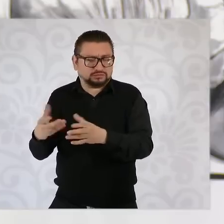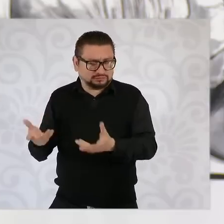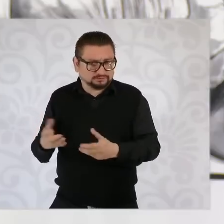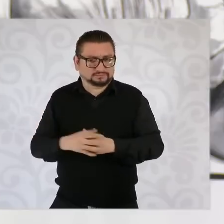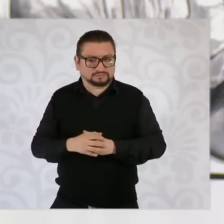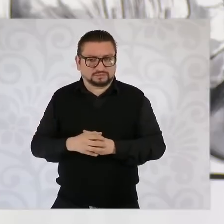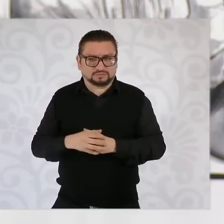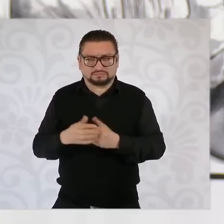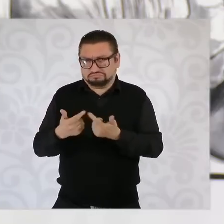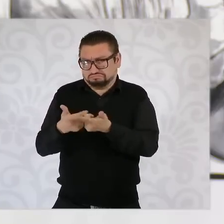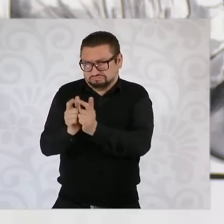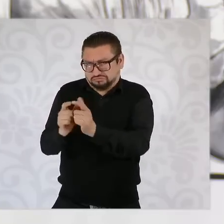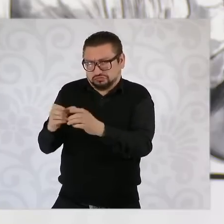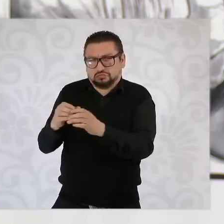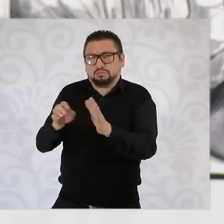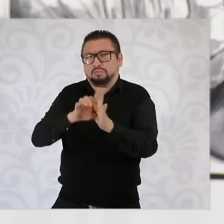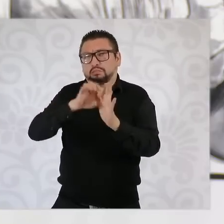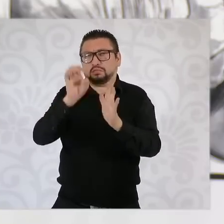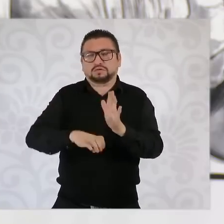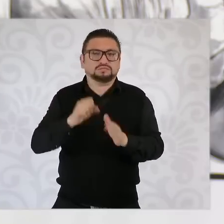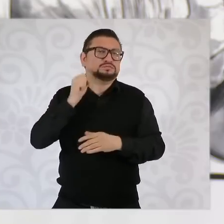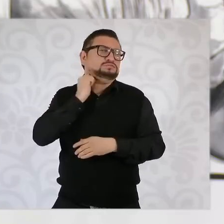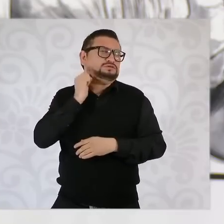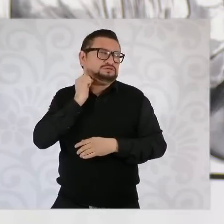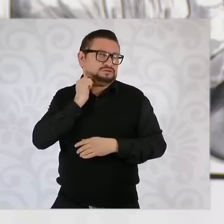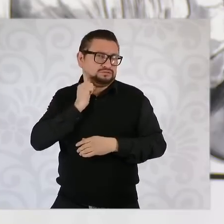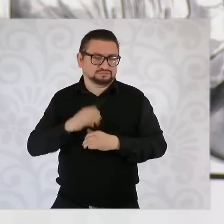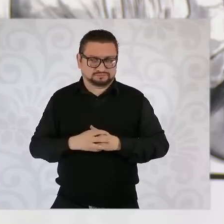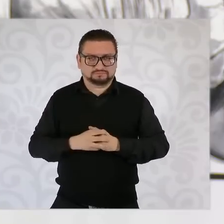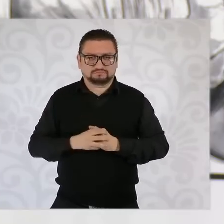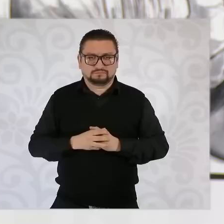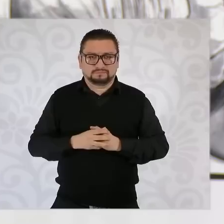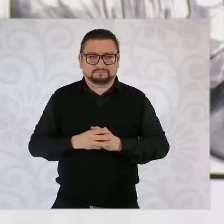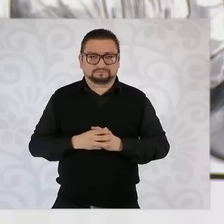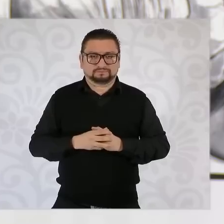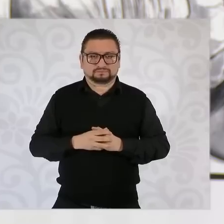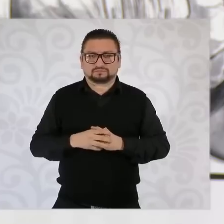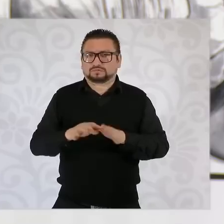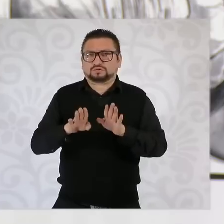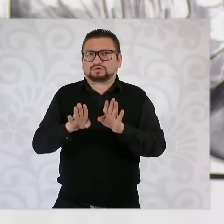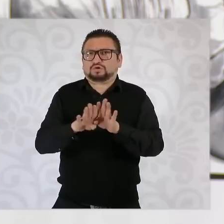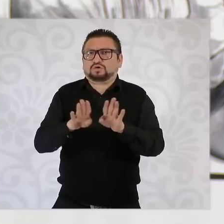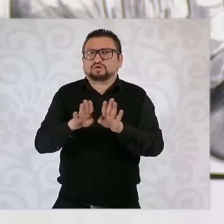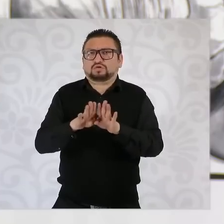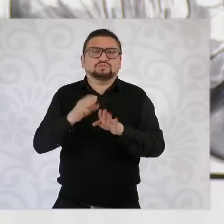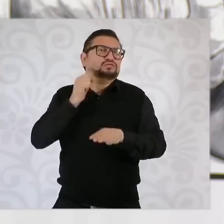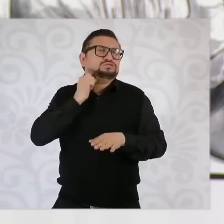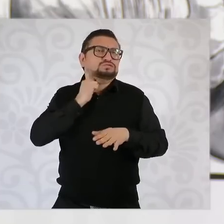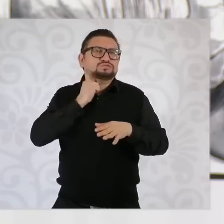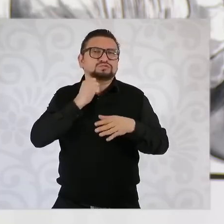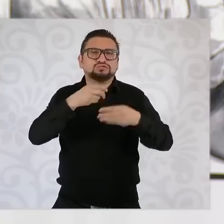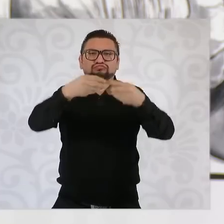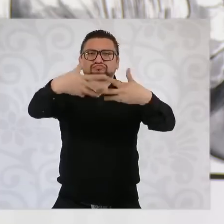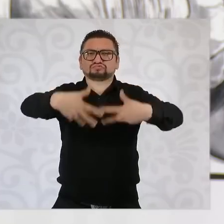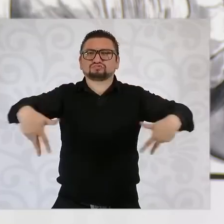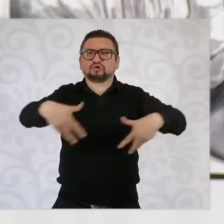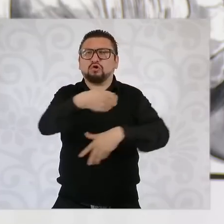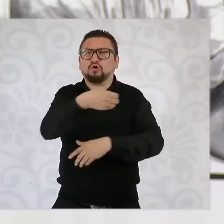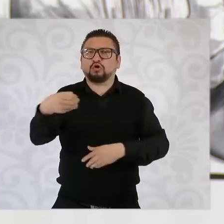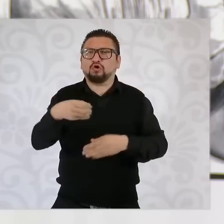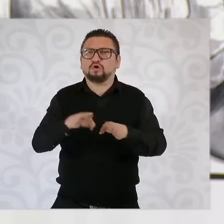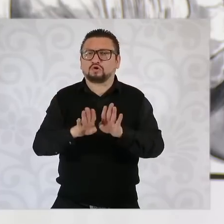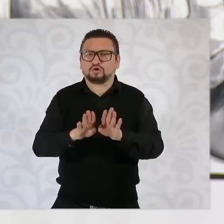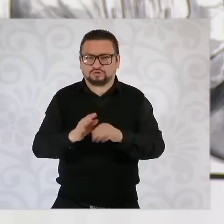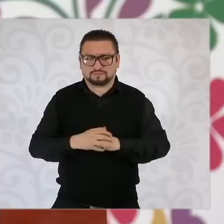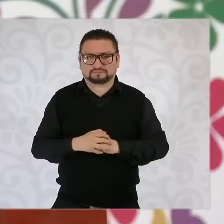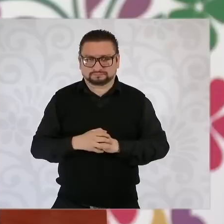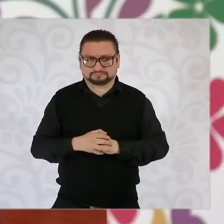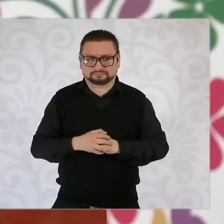minorías por ejemplo en el senado cómo se conforma el senado de la república se conforma con los dos